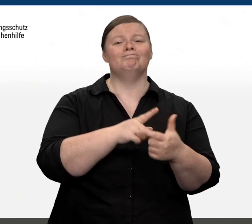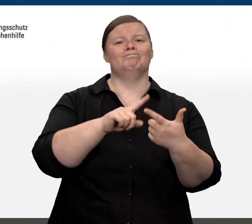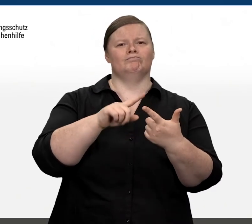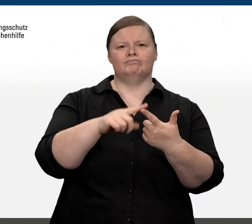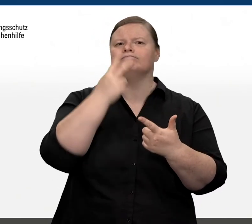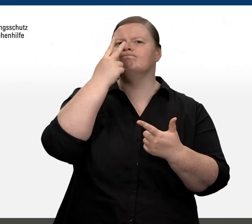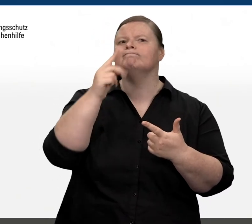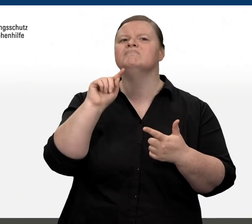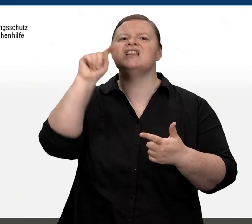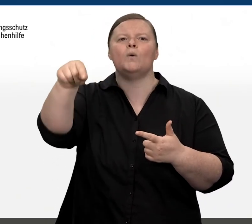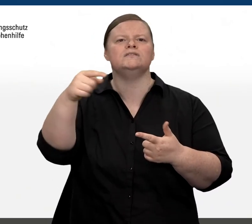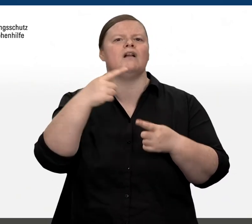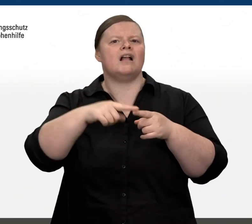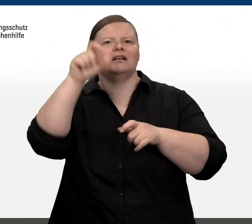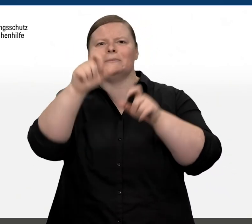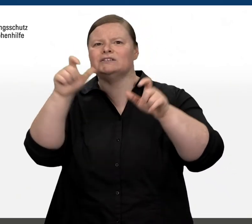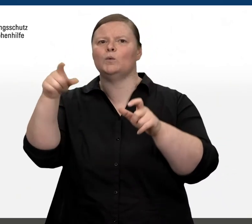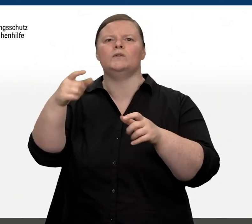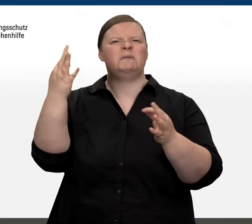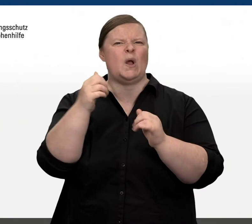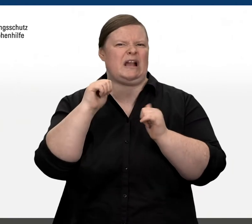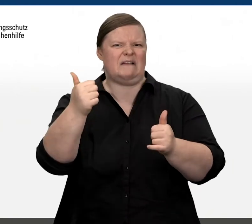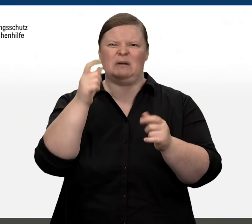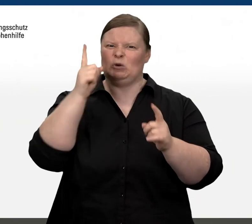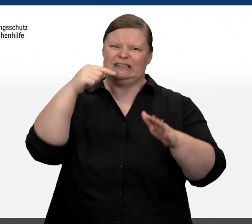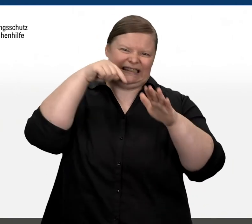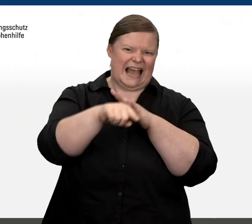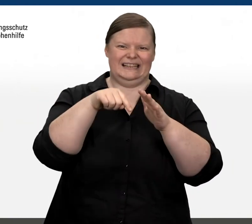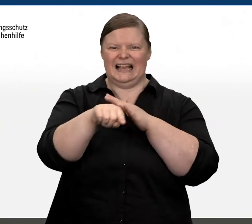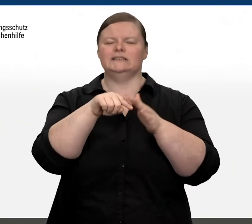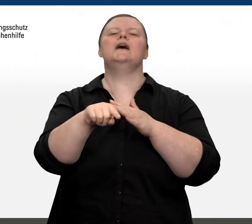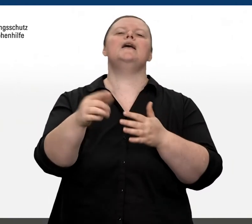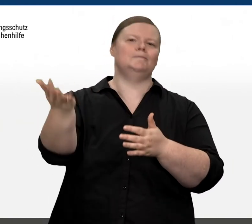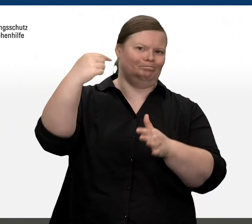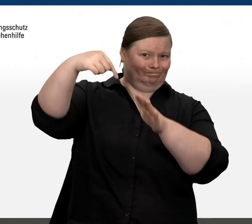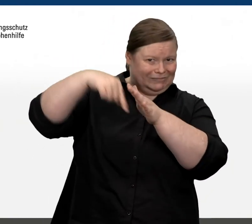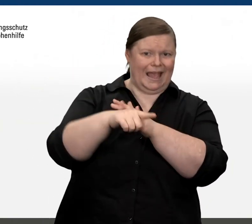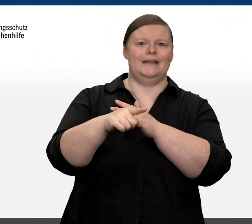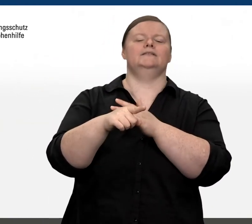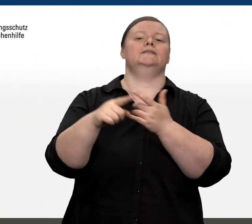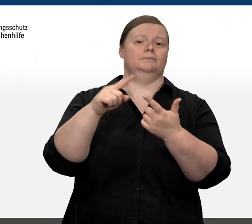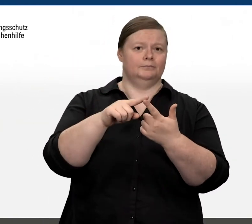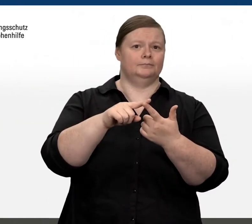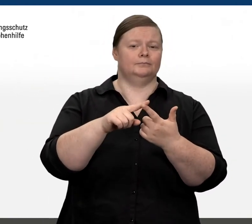nehmen Sie hilfsbedürftige Menschen auf